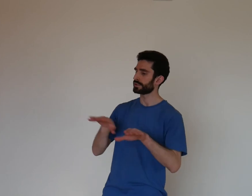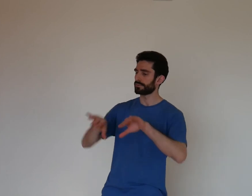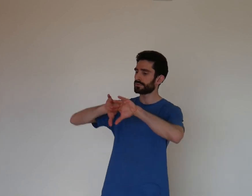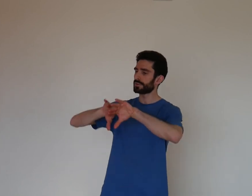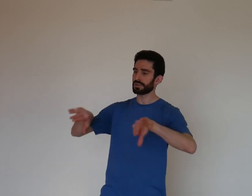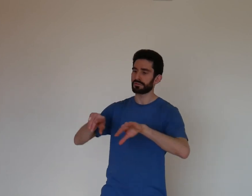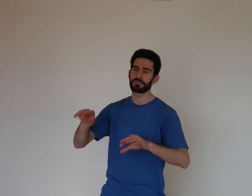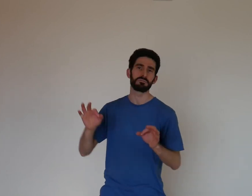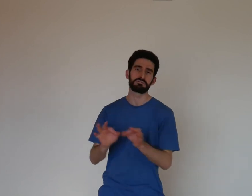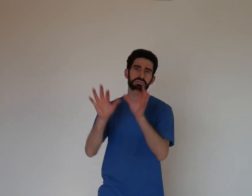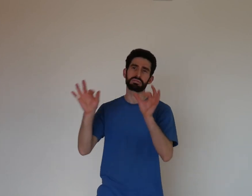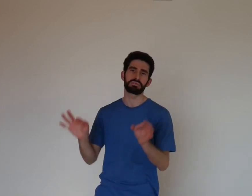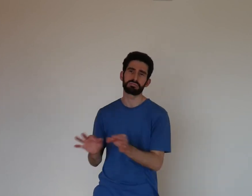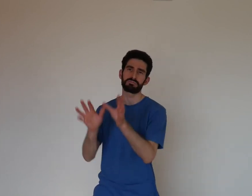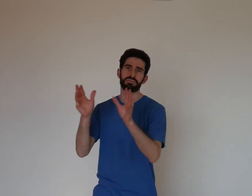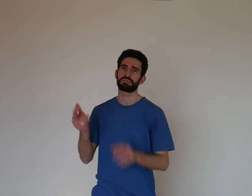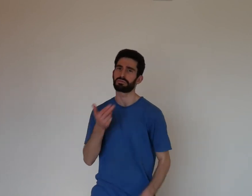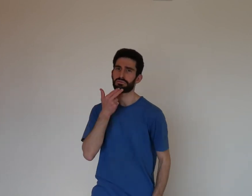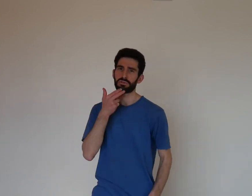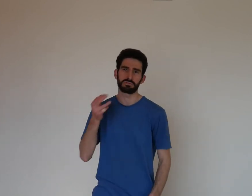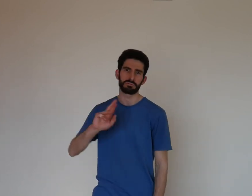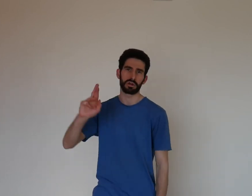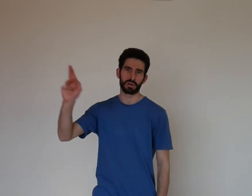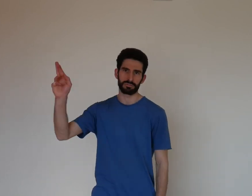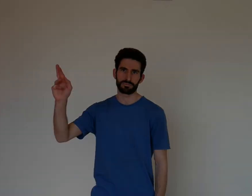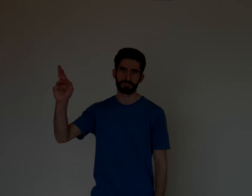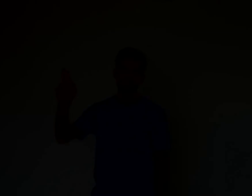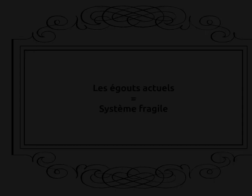Le système séparatif est utilisé de temps en temps. Il est rare.